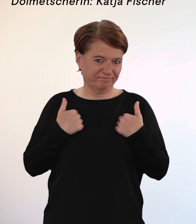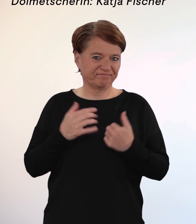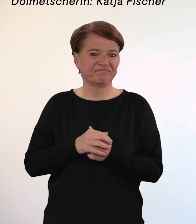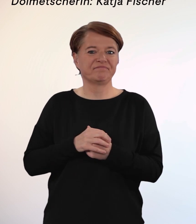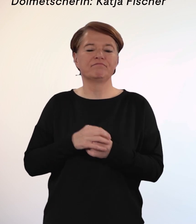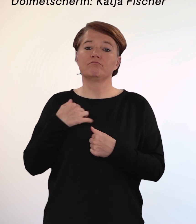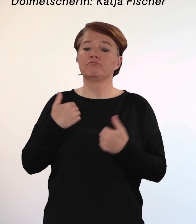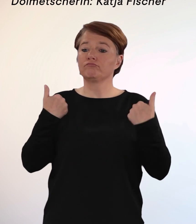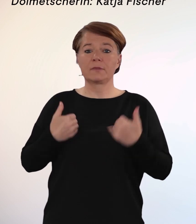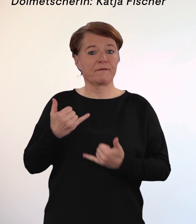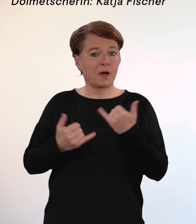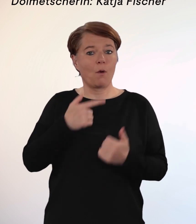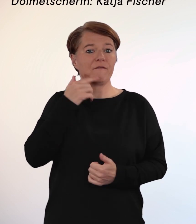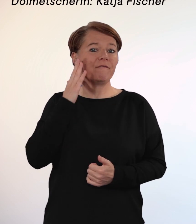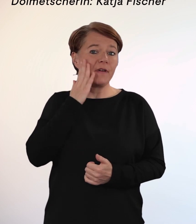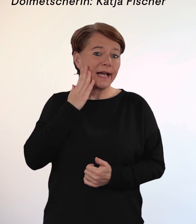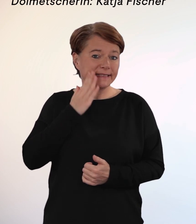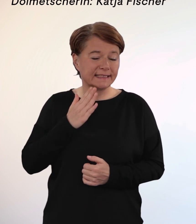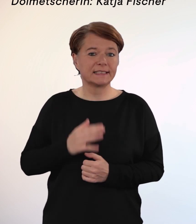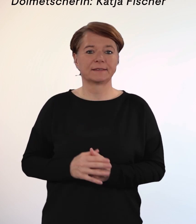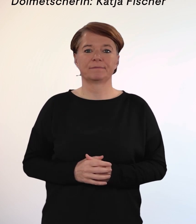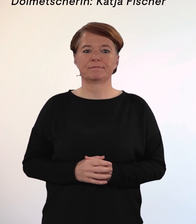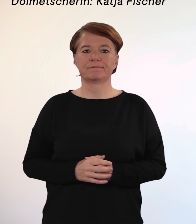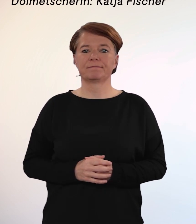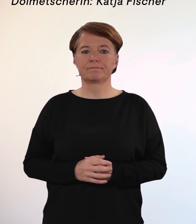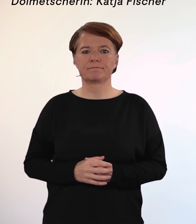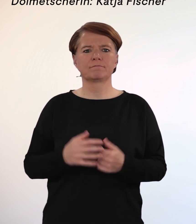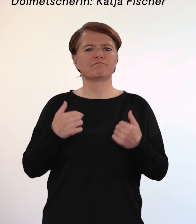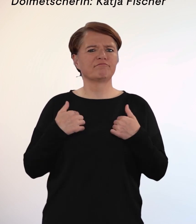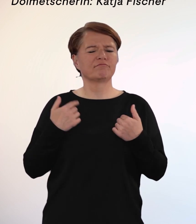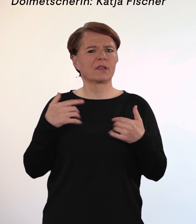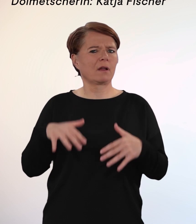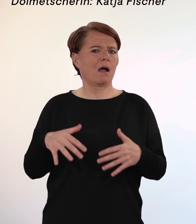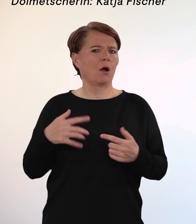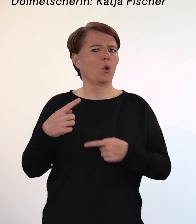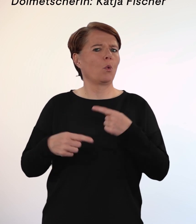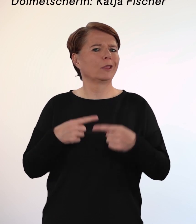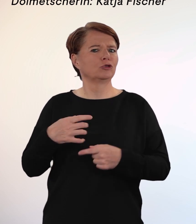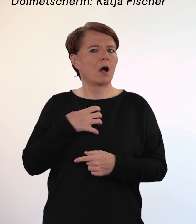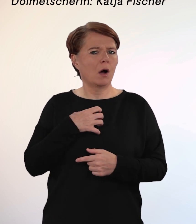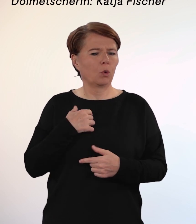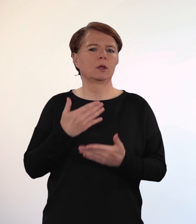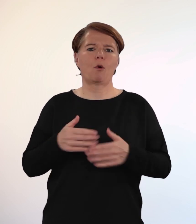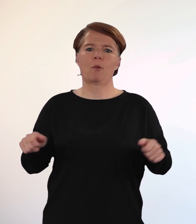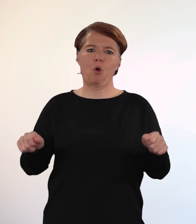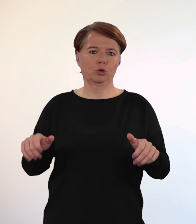Und ich bin eine weiße Frau. Ich benutze aufgrund meiner chronischen Erkrankung einen Rollstuhl.